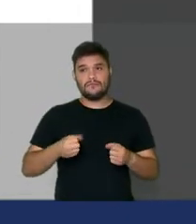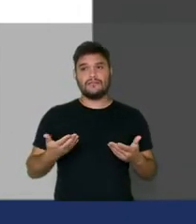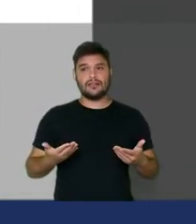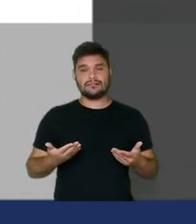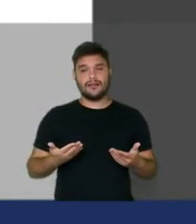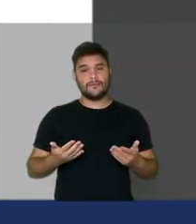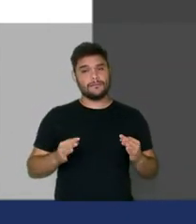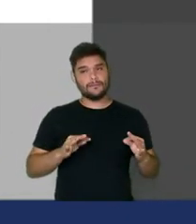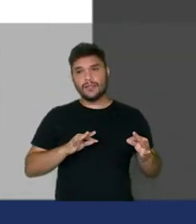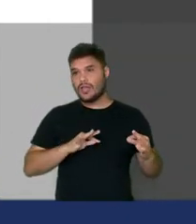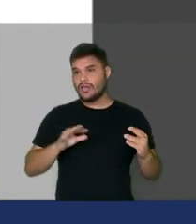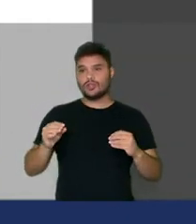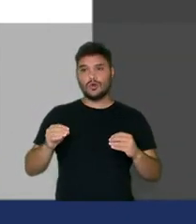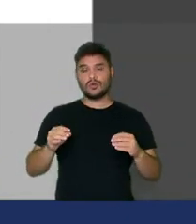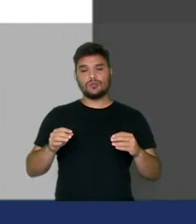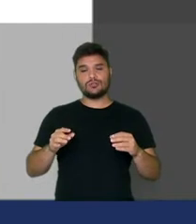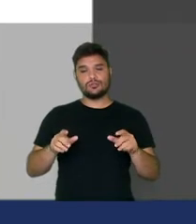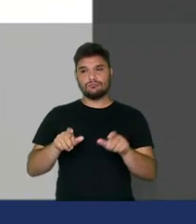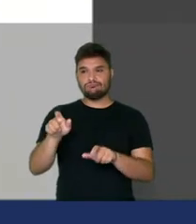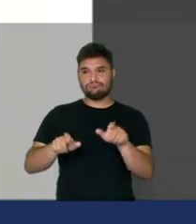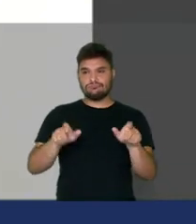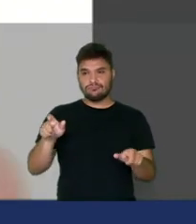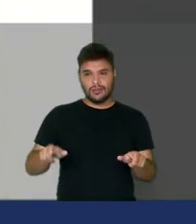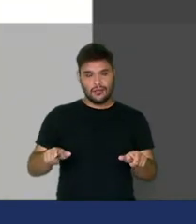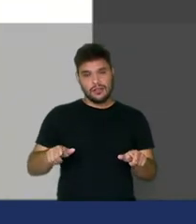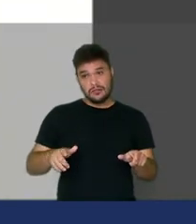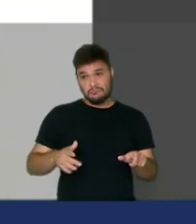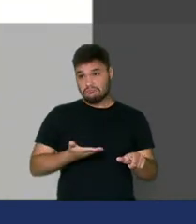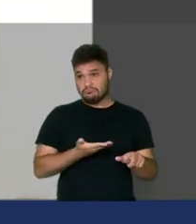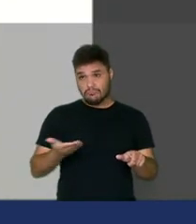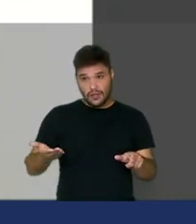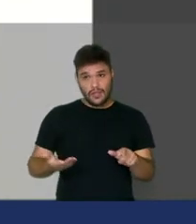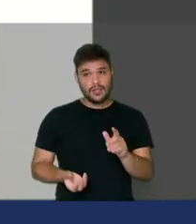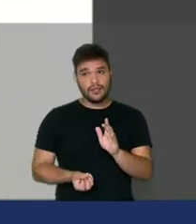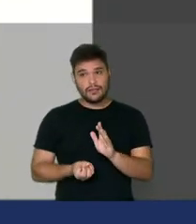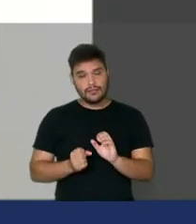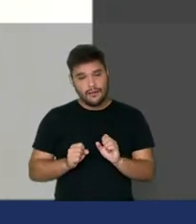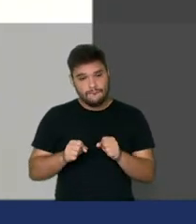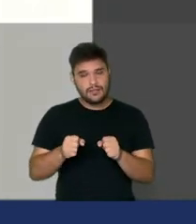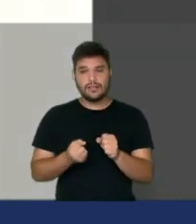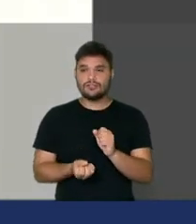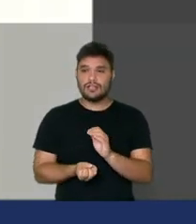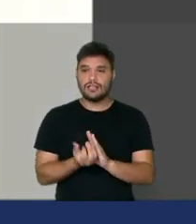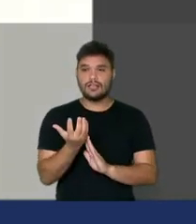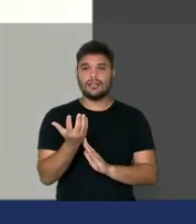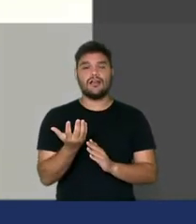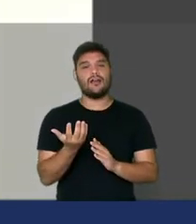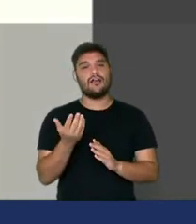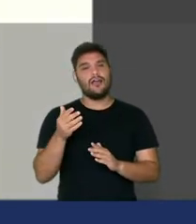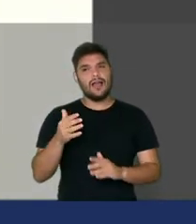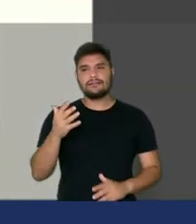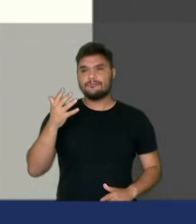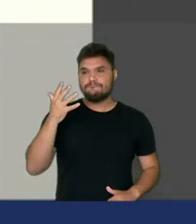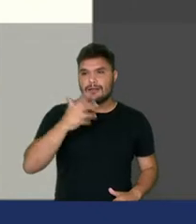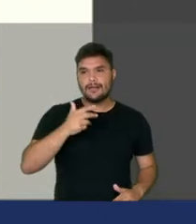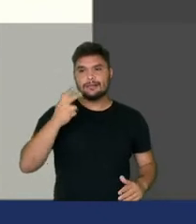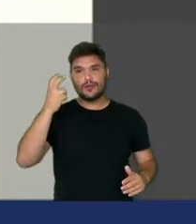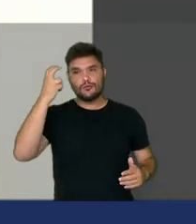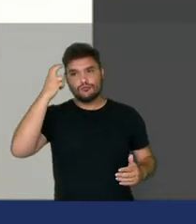SENHOR PRESIDENTE. ESSA É A NOSSA DEFESA EM NOME DE TODOS, E TODAS QUE FAZEM E DEFENDEM E